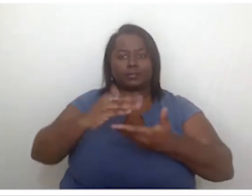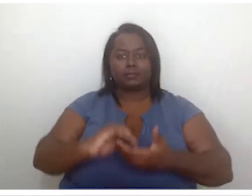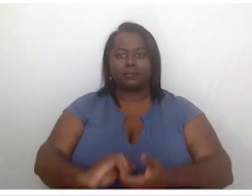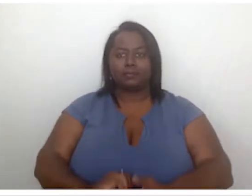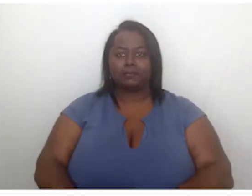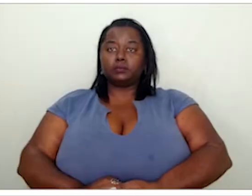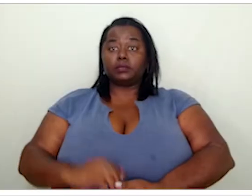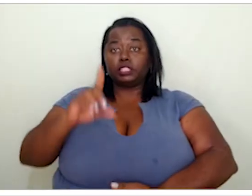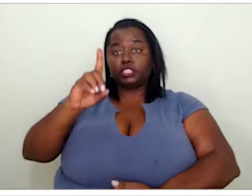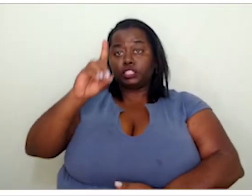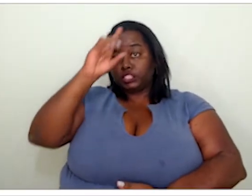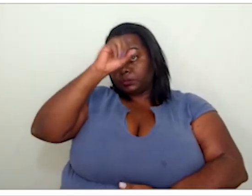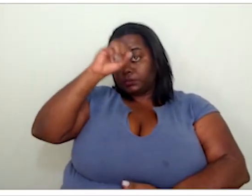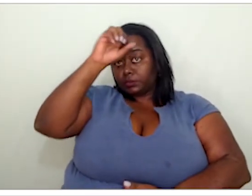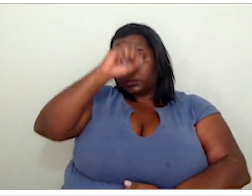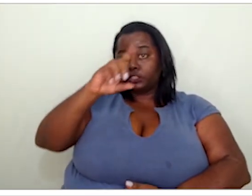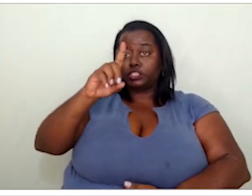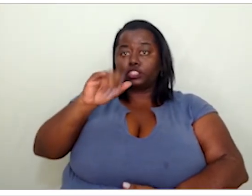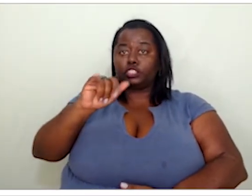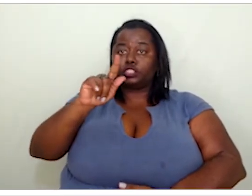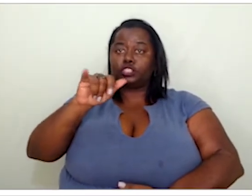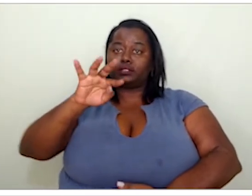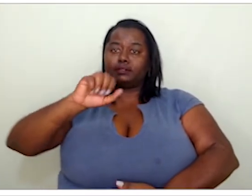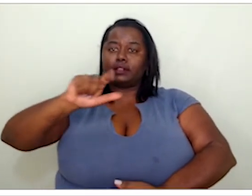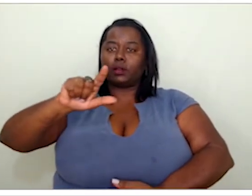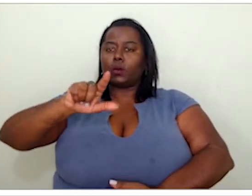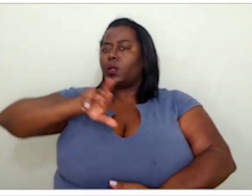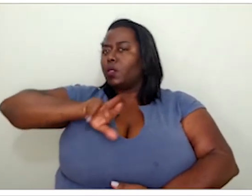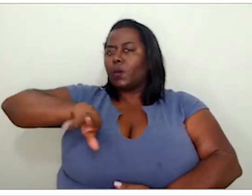El aprendizaje digital no es un deporte individual,